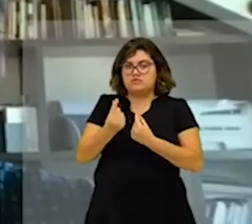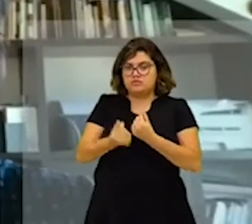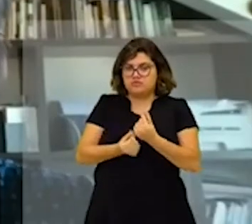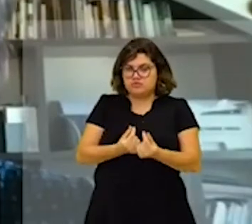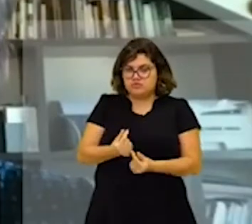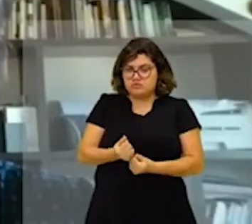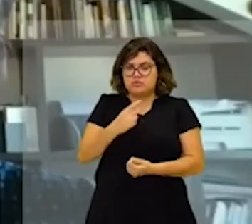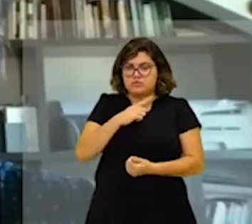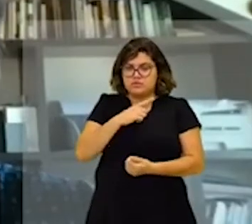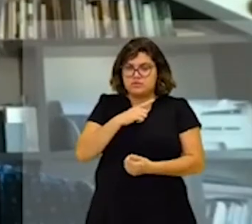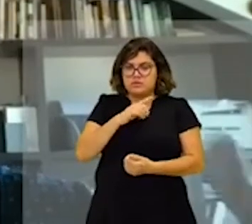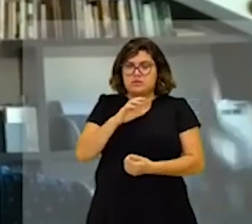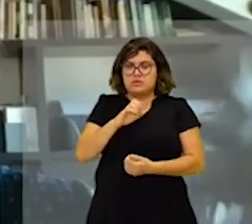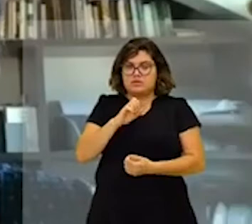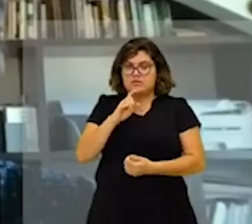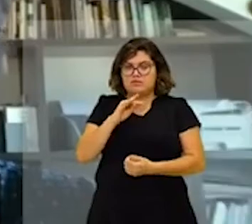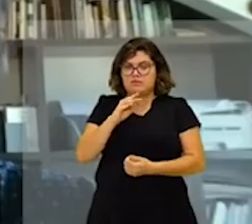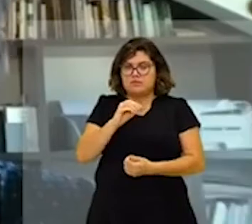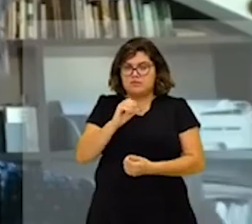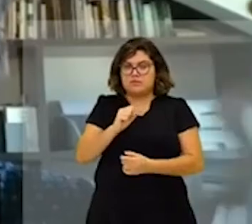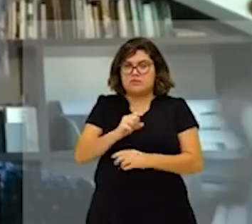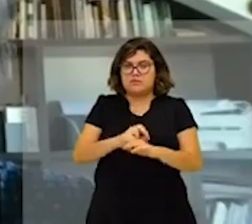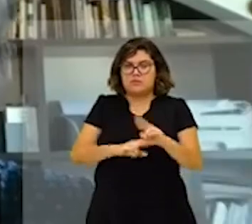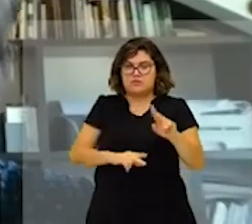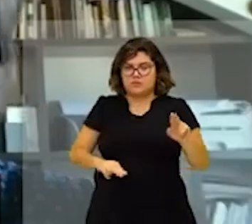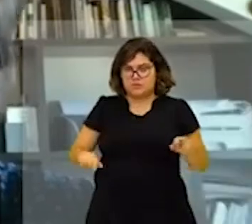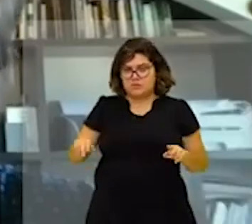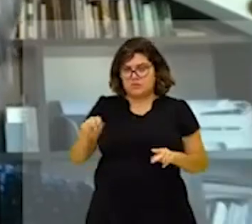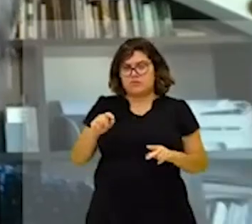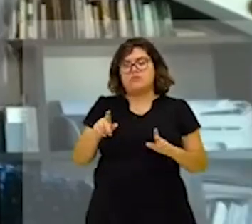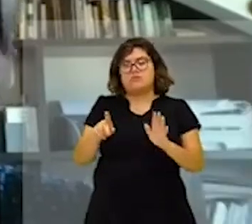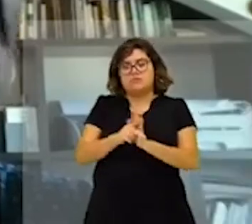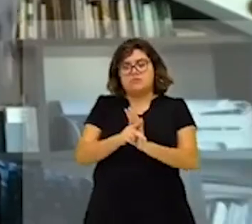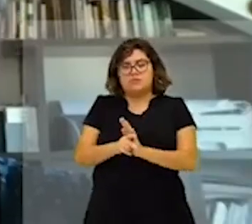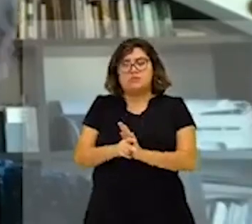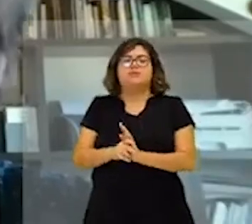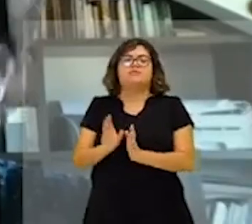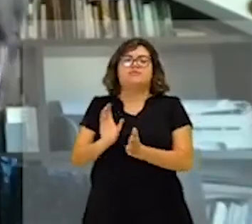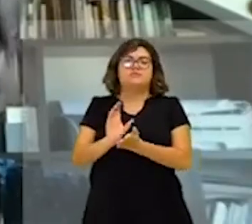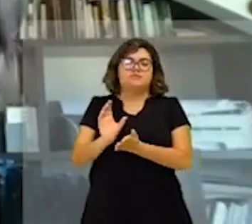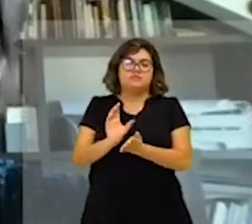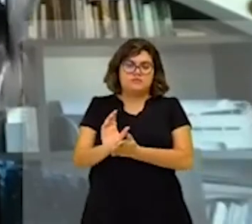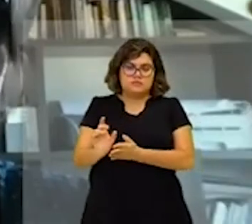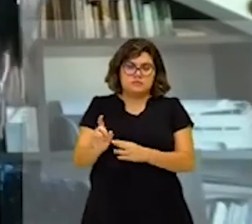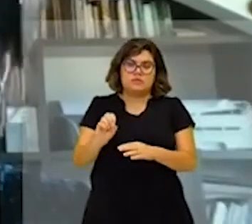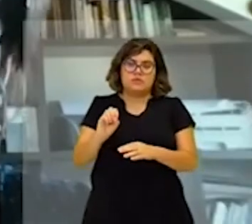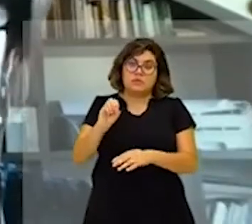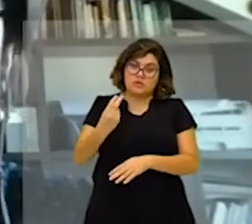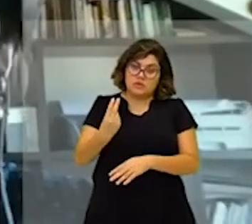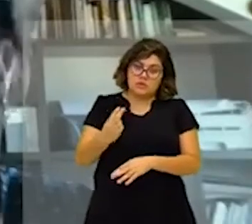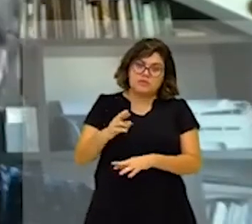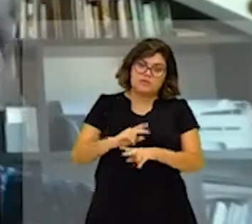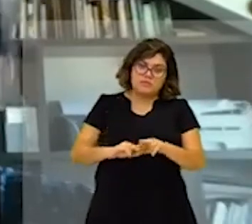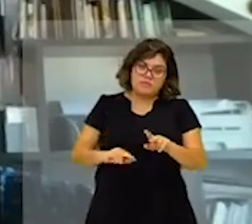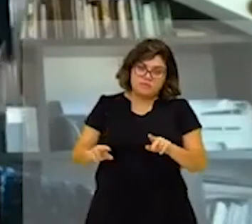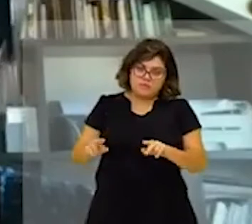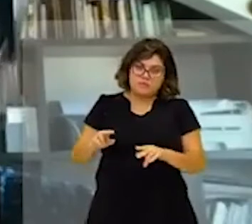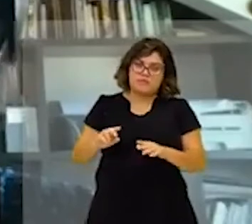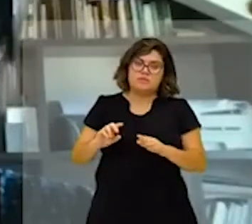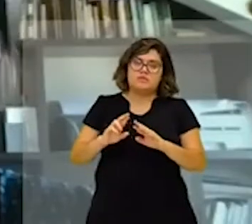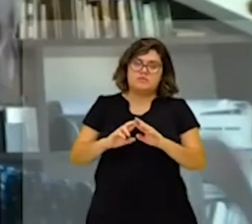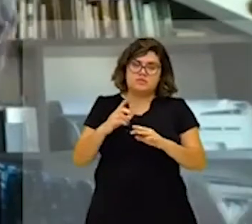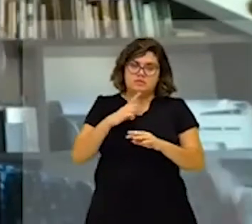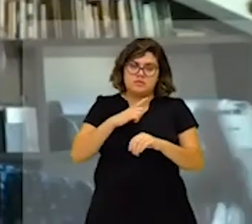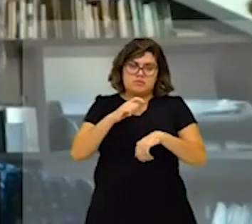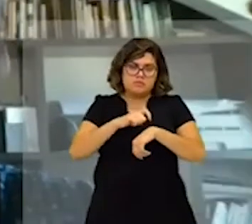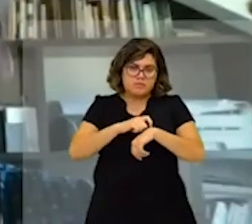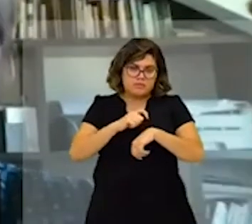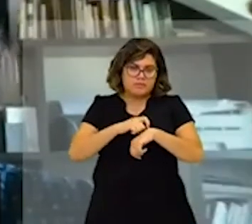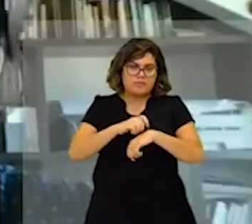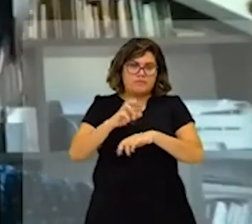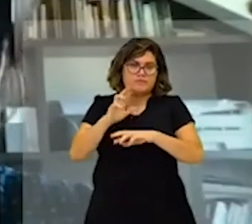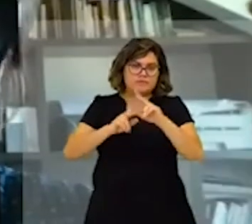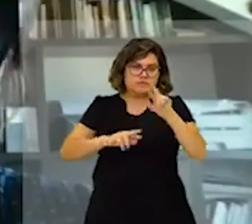distintos sistemas de financiamento deste ou efeitos distintos em momento não há receita pronta